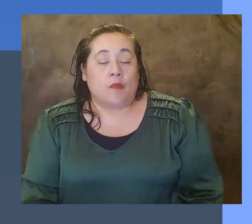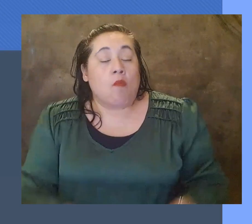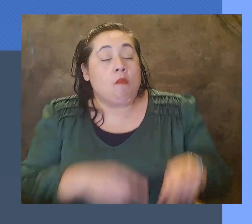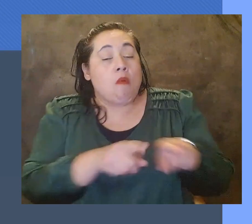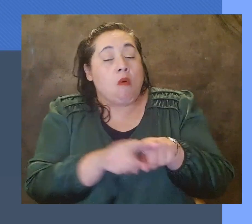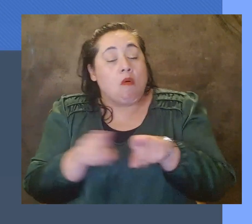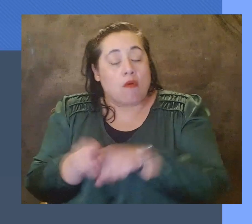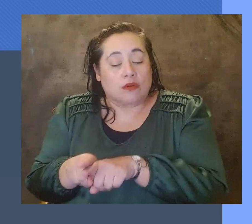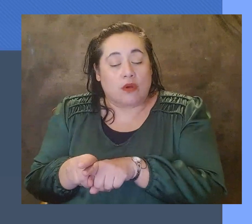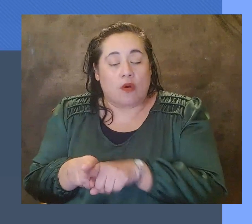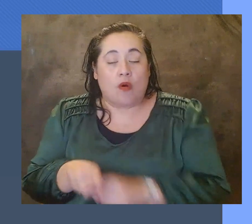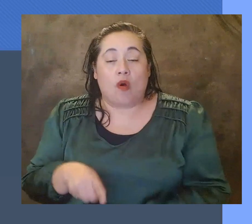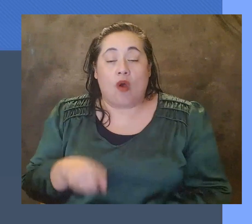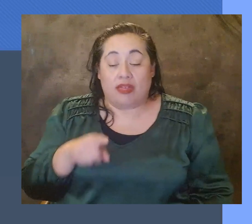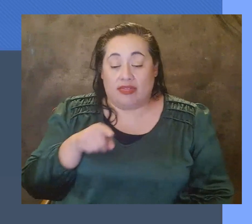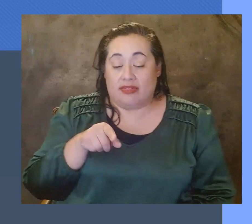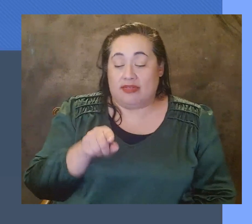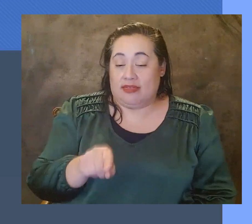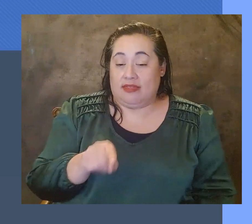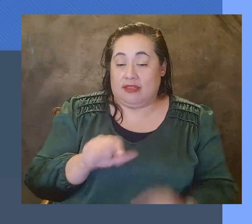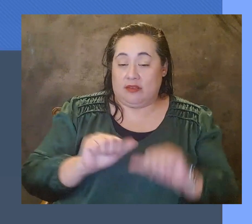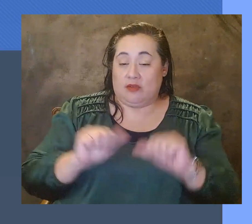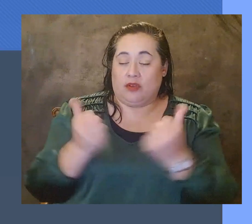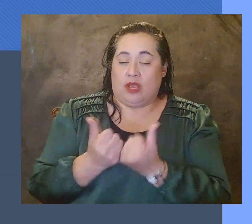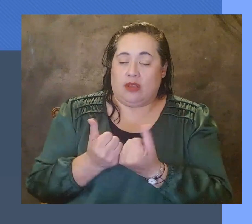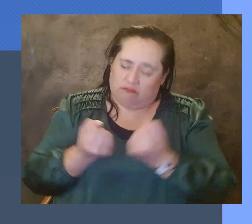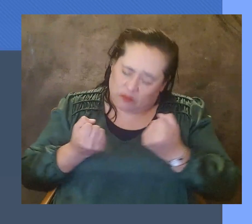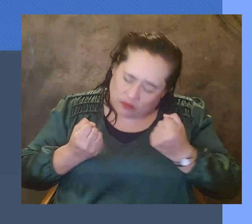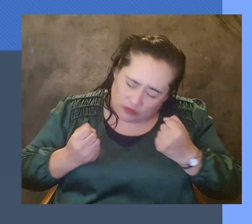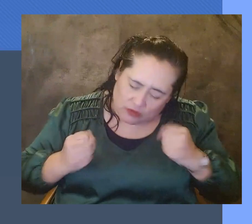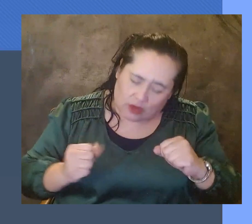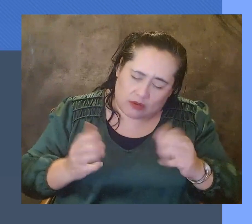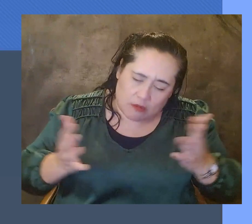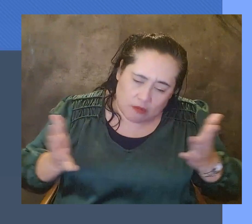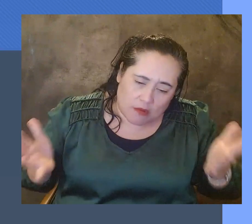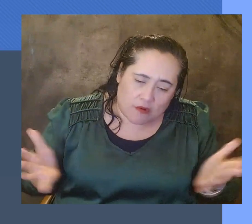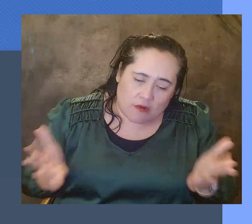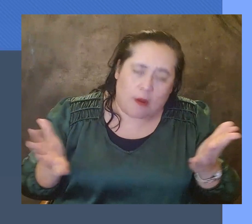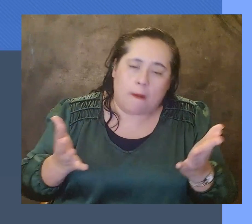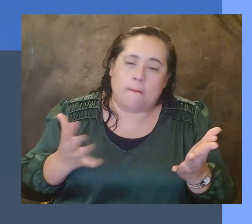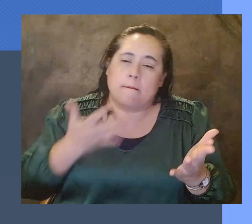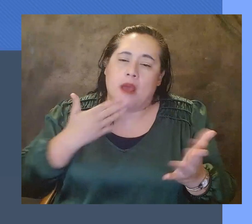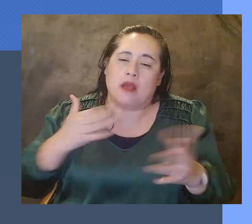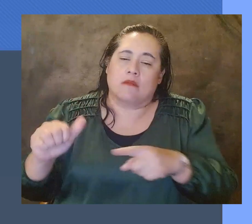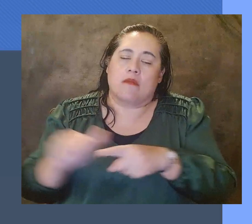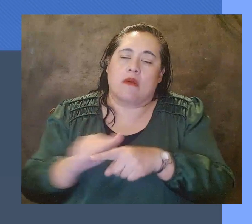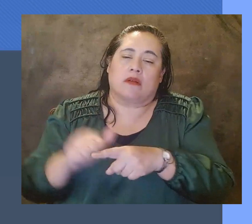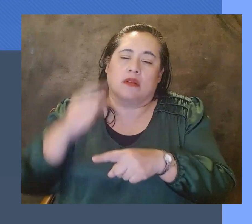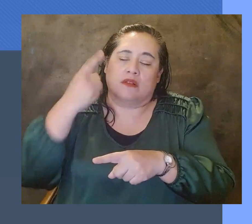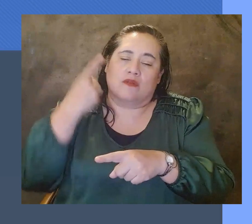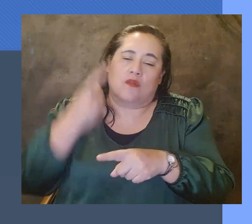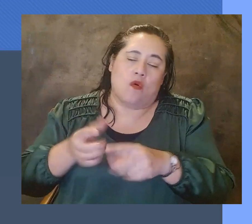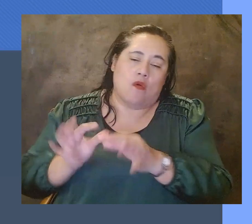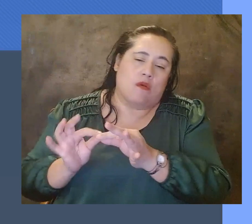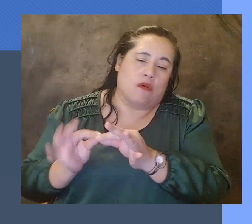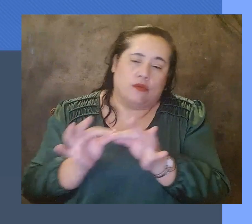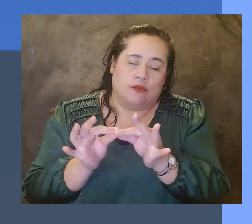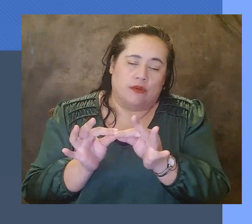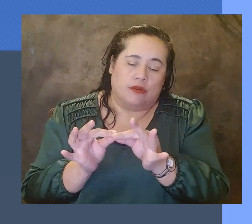Además, está asociación se esfuerza para promover las mejores ... prácticas para la interpretación.